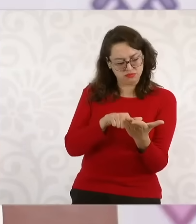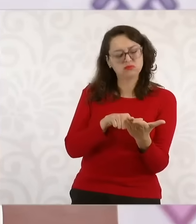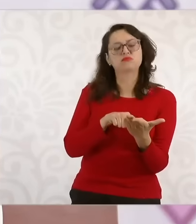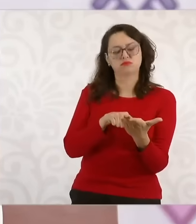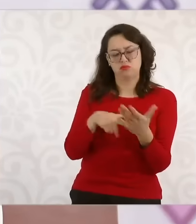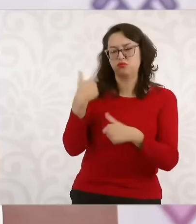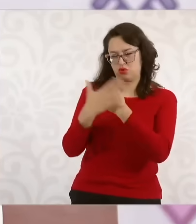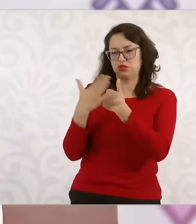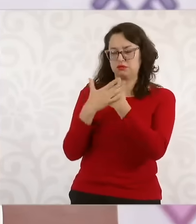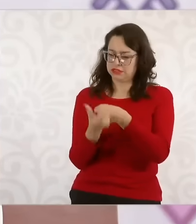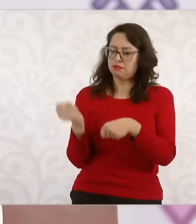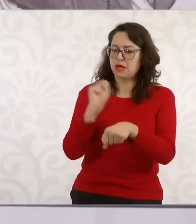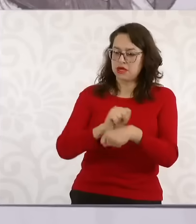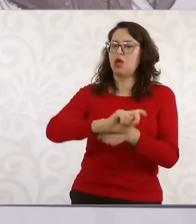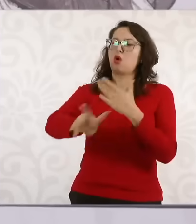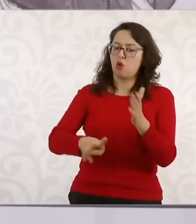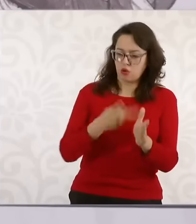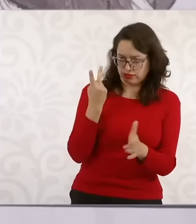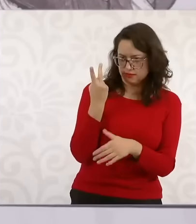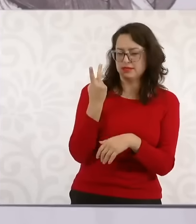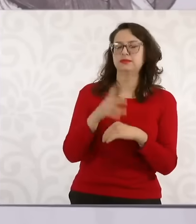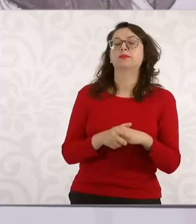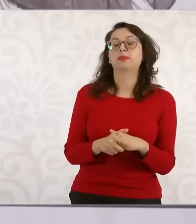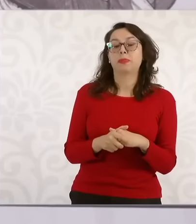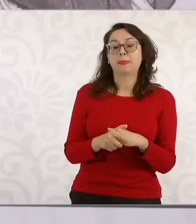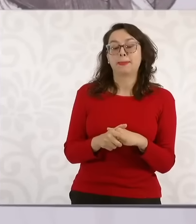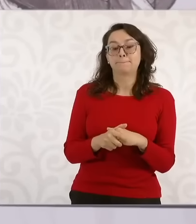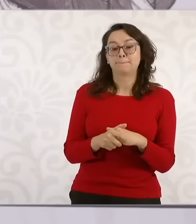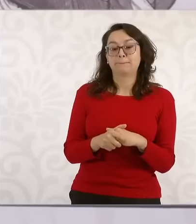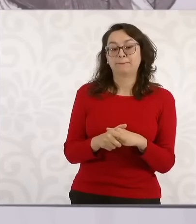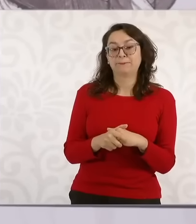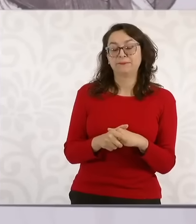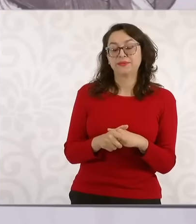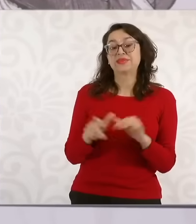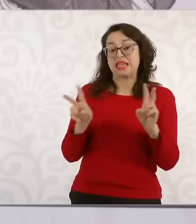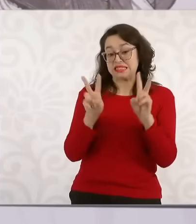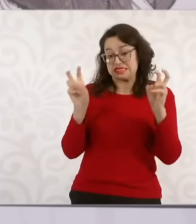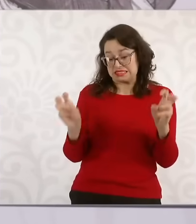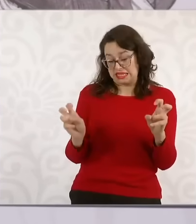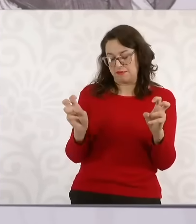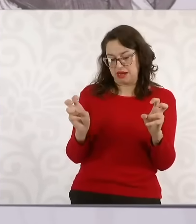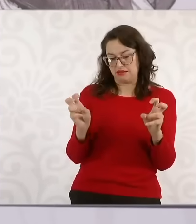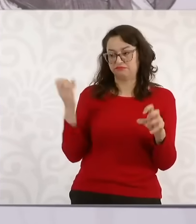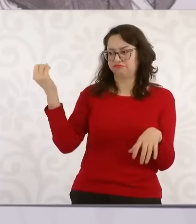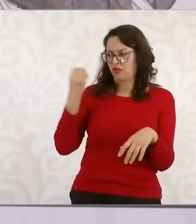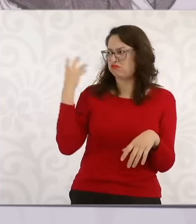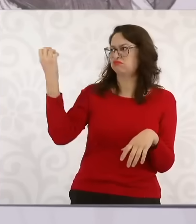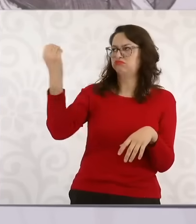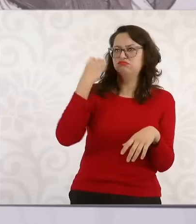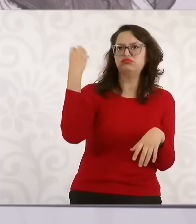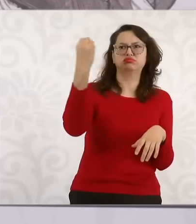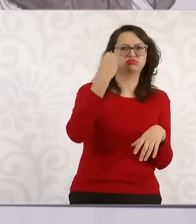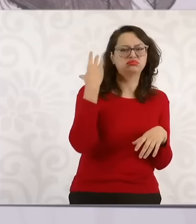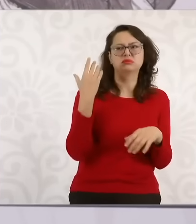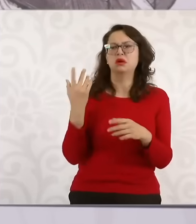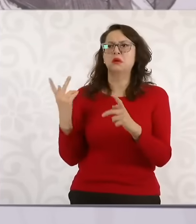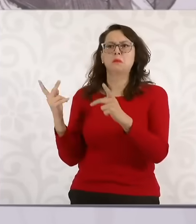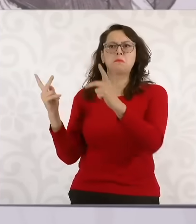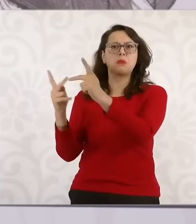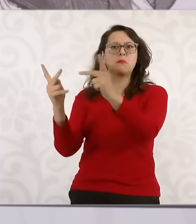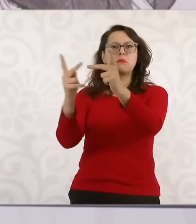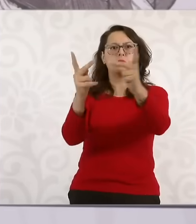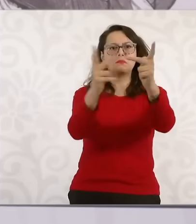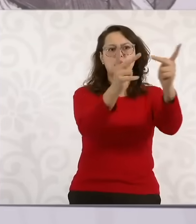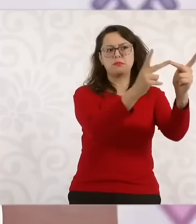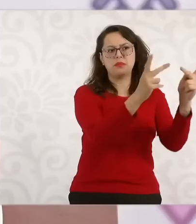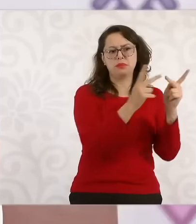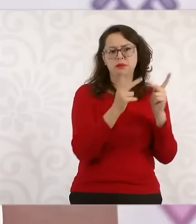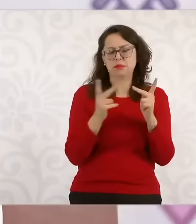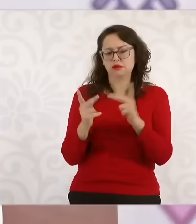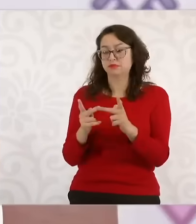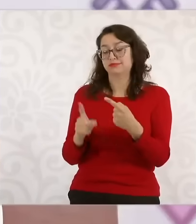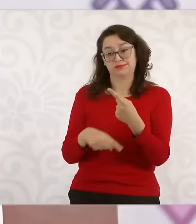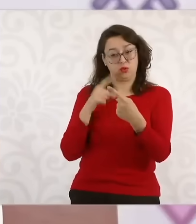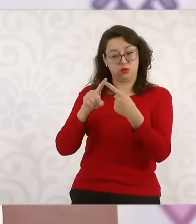vez la próxima semana. Eh, coinciden en los foros eh varios planteamientos. uno, reducir los montos